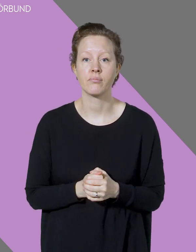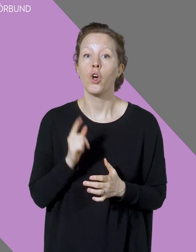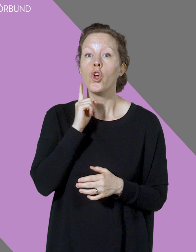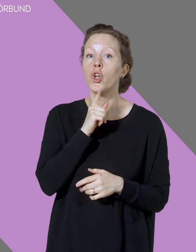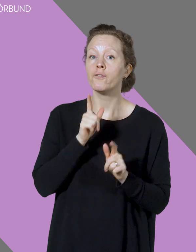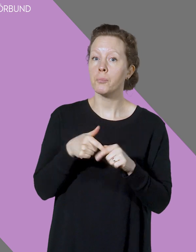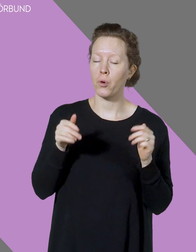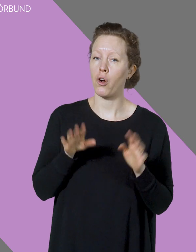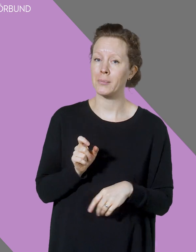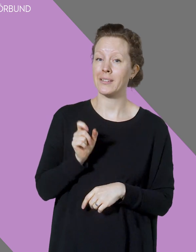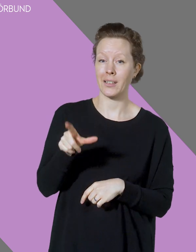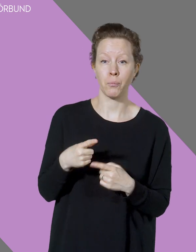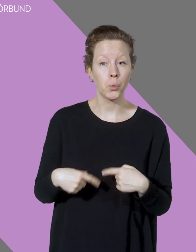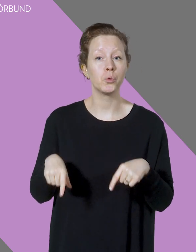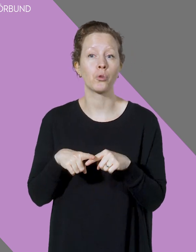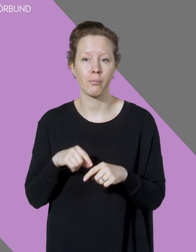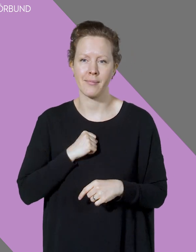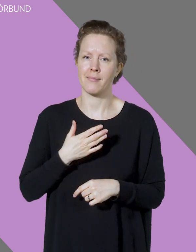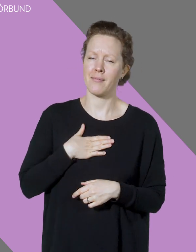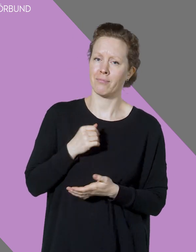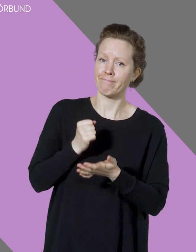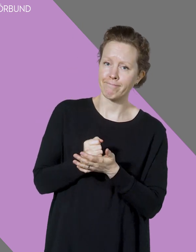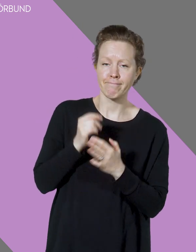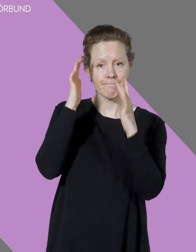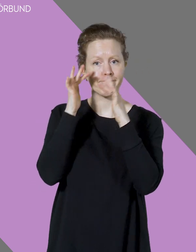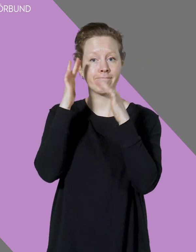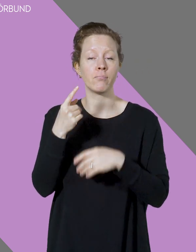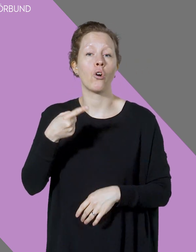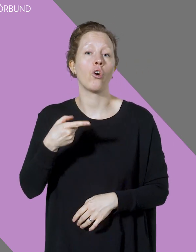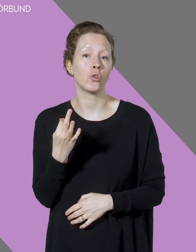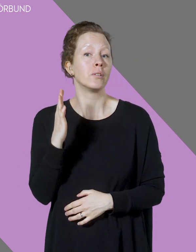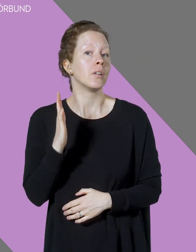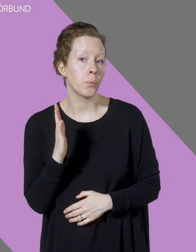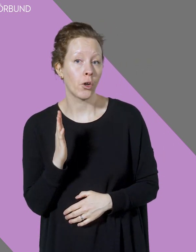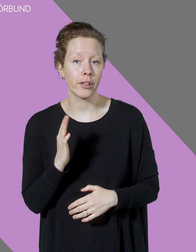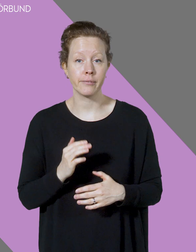Dövförbundet skickade sitt ställningstagande till utskottet - den 18 januari.